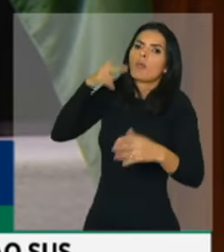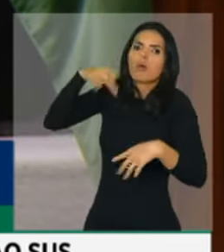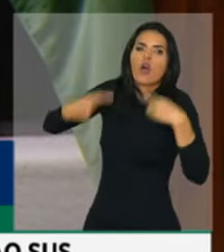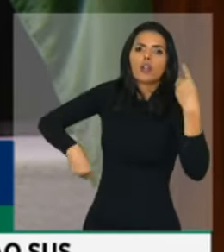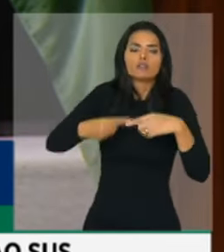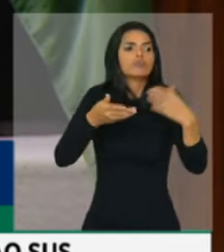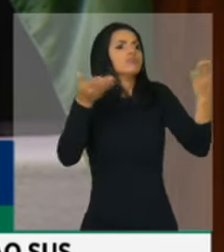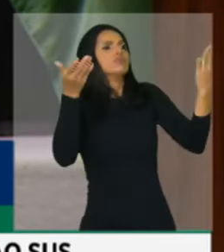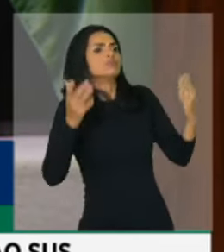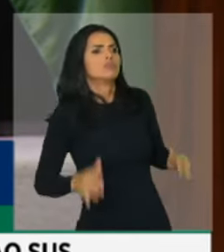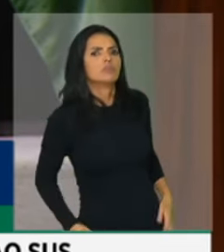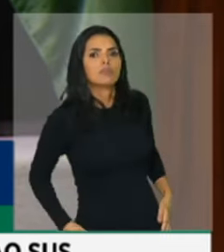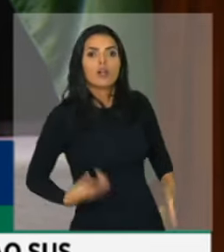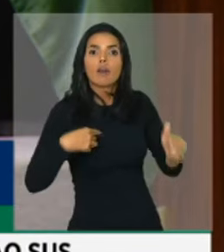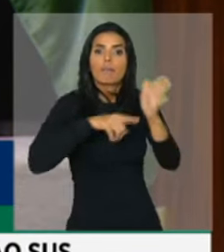NO NOSSO PAÍS. PARTIDO DO MDB, A DEFESA POR MAIS